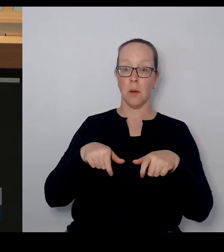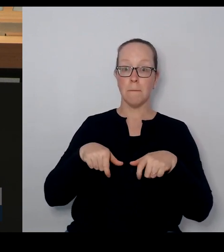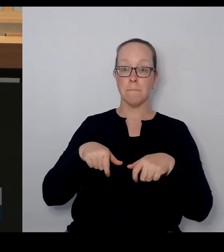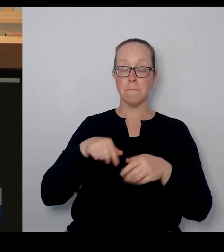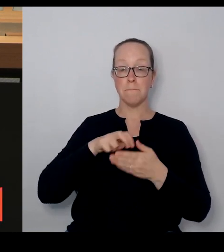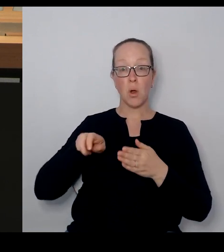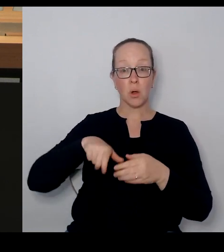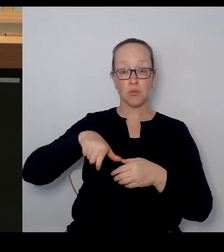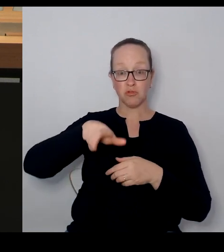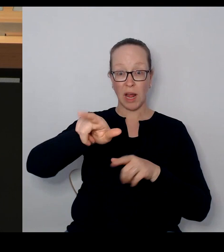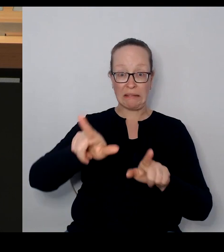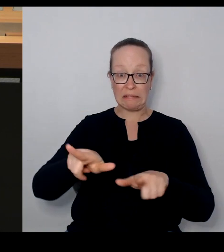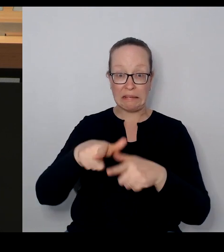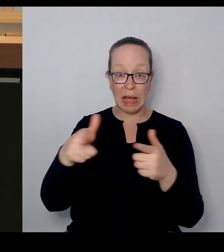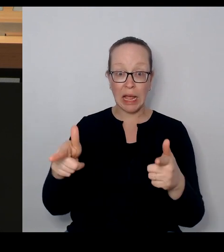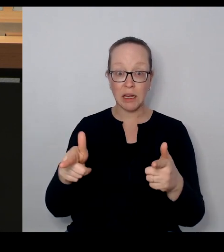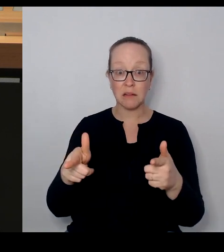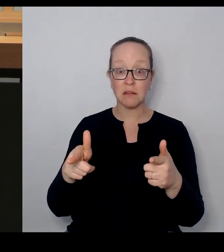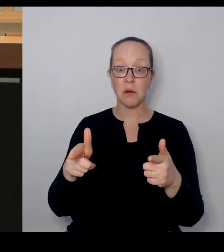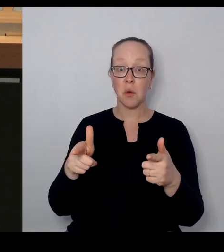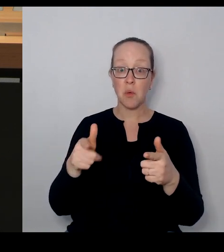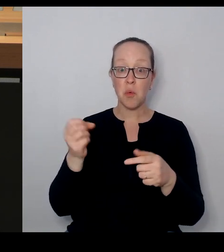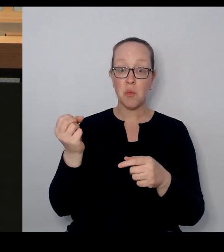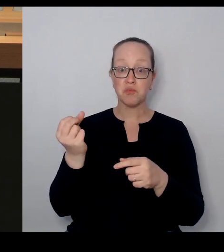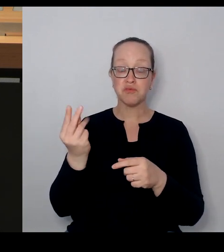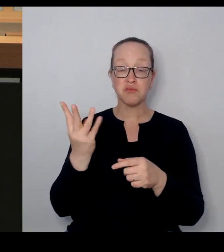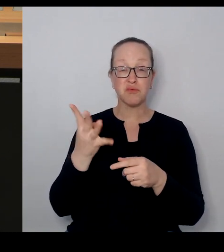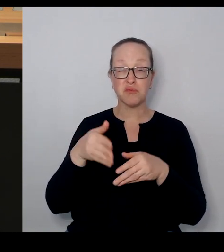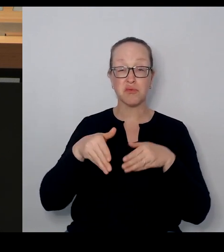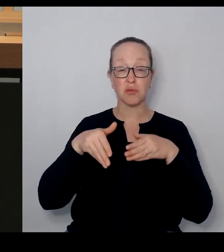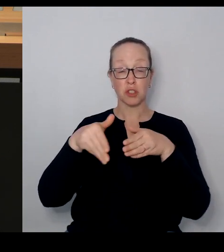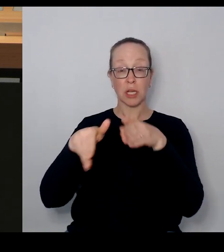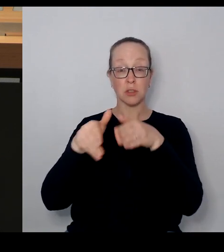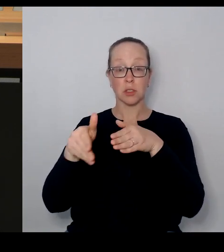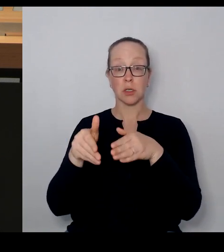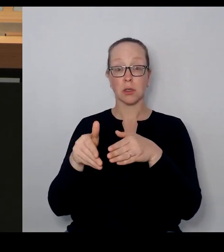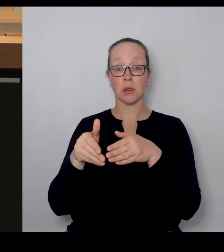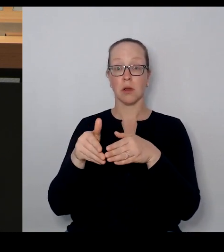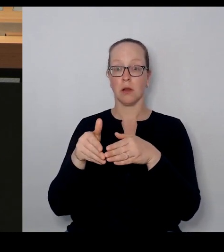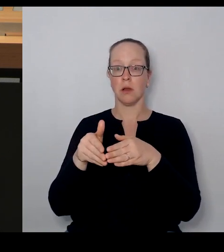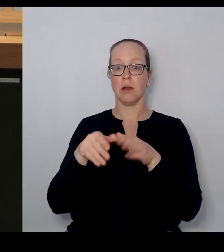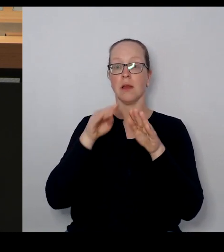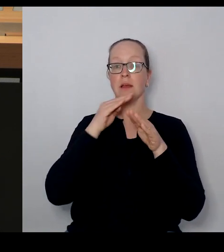Bürgersteig haben und keine Regenwasser Entwässerung. Sie können als älterer Mensch als Mensch mit Behinderung, Kinder mit